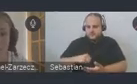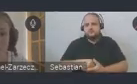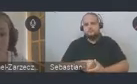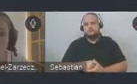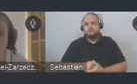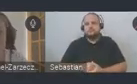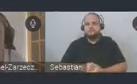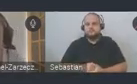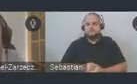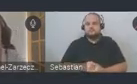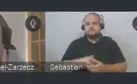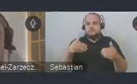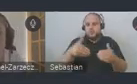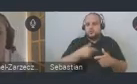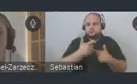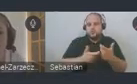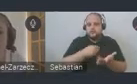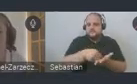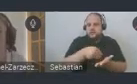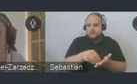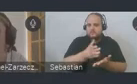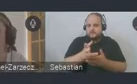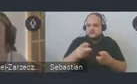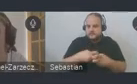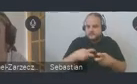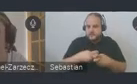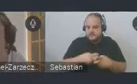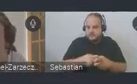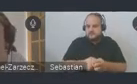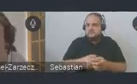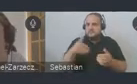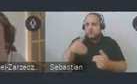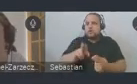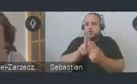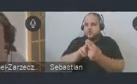Mogę zrobić zakupy przez Internet, mogę być w kontakcie z innymi ludźmi,